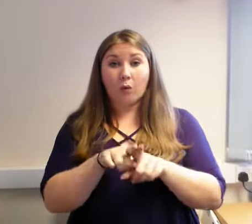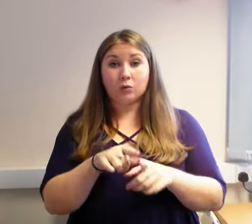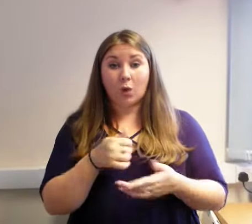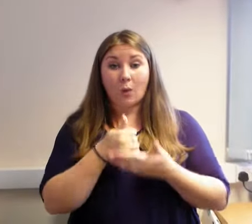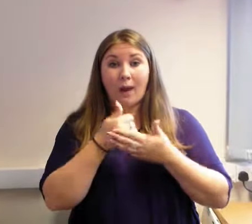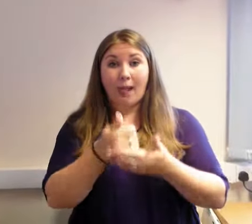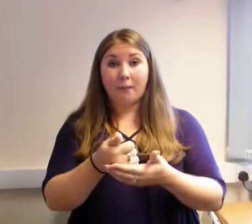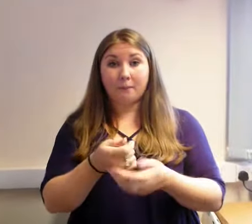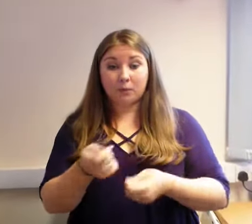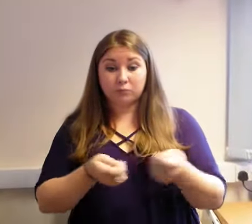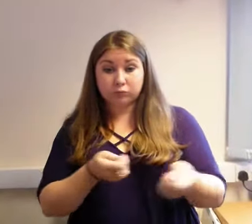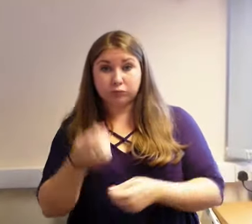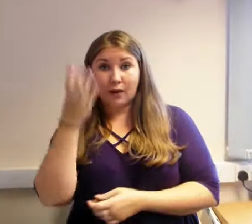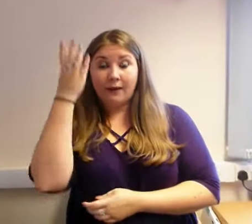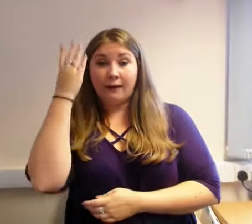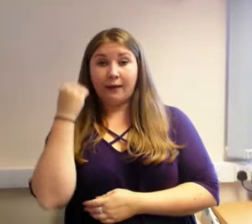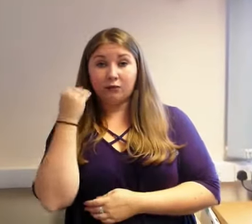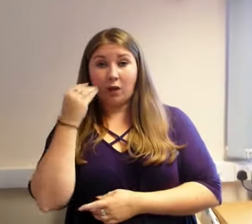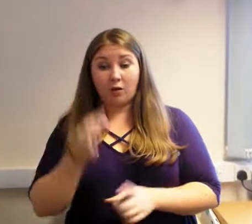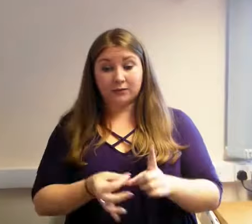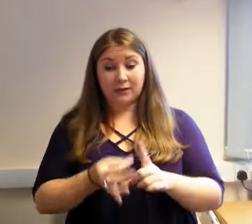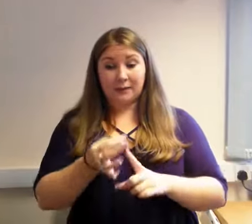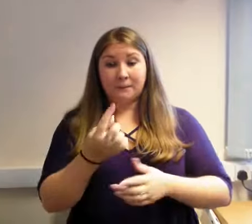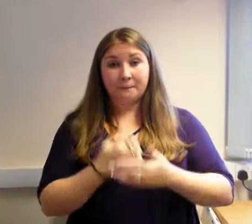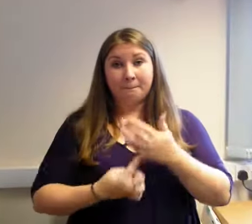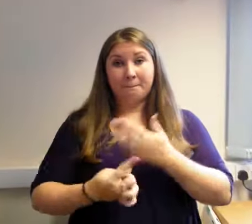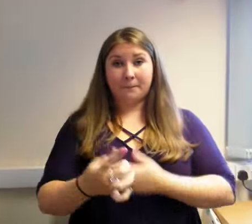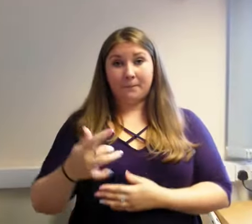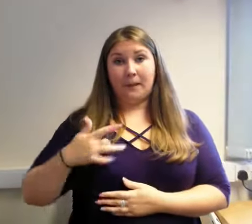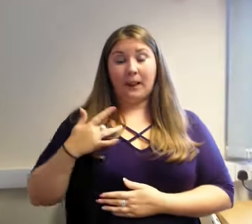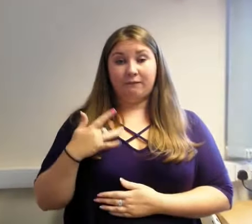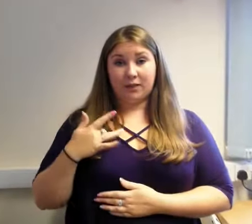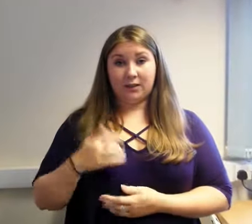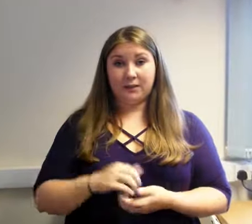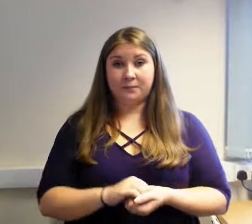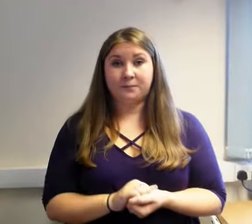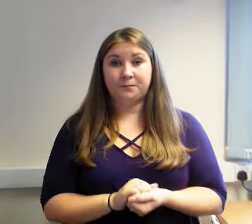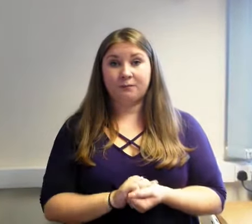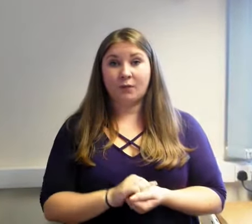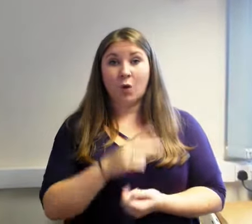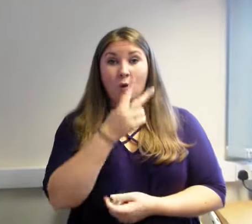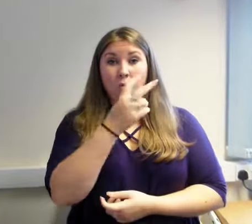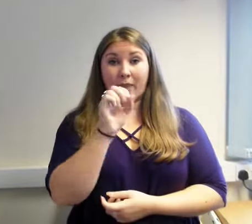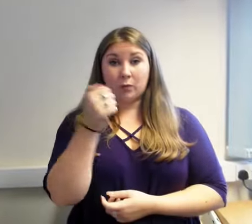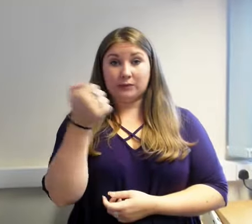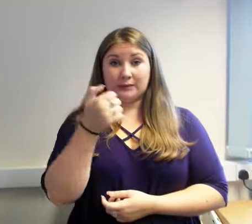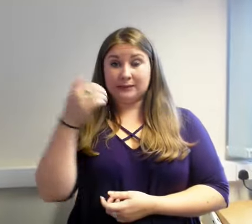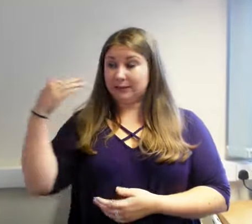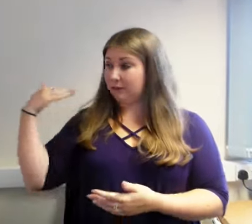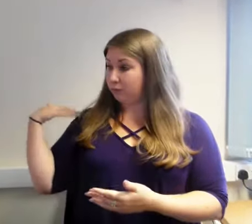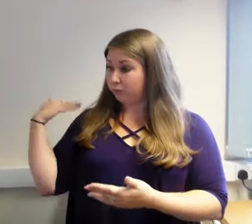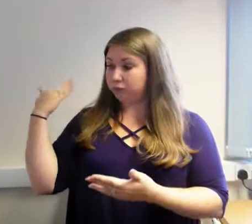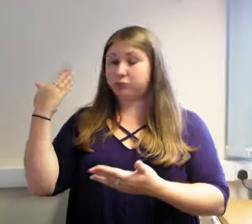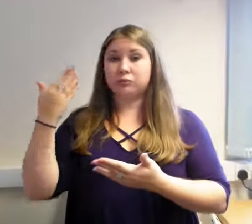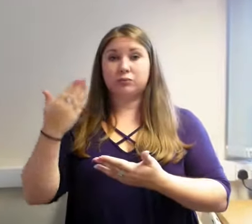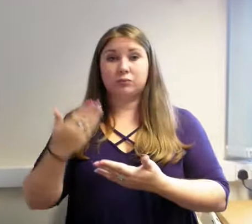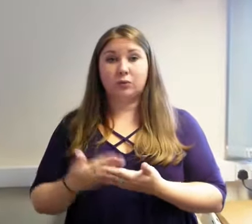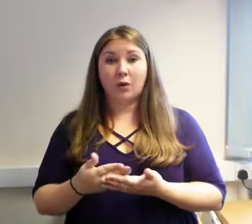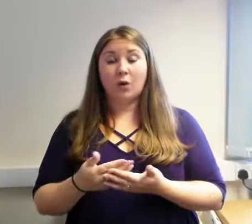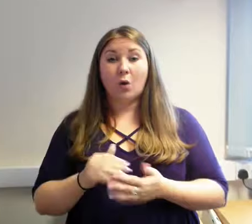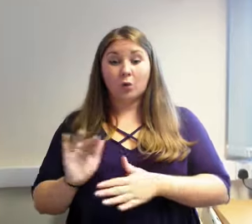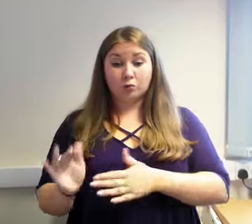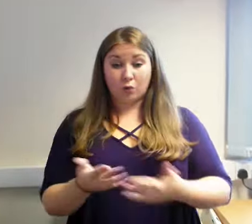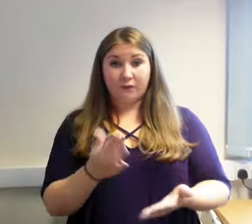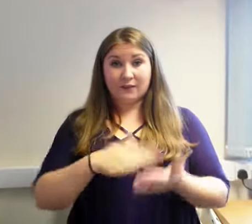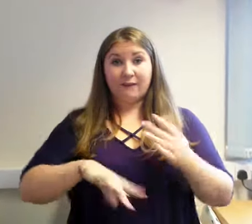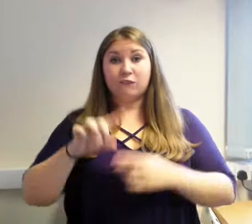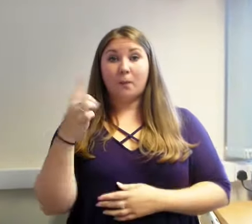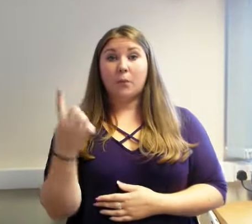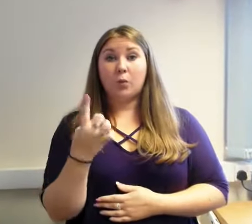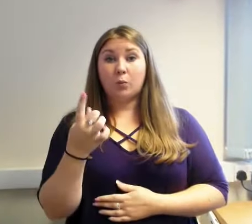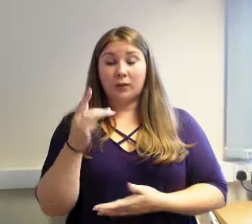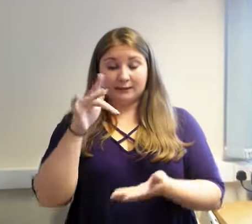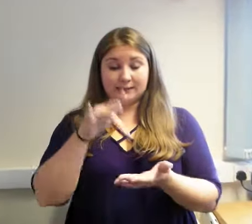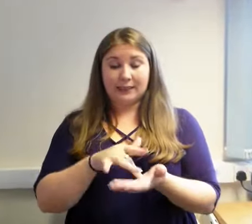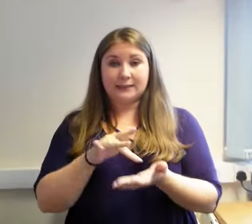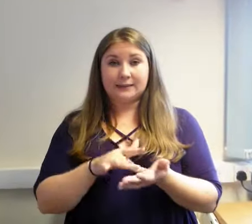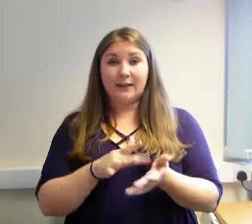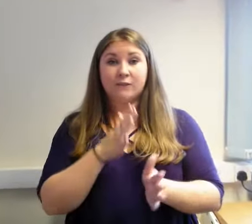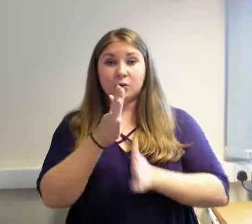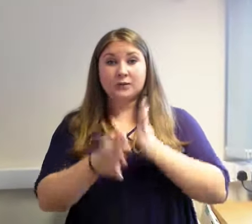Mae'r Gwasanaeth Cymorth Cymunedol yn darparu cymorth, gwybodaeth a chyngor ymarferol i helpu pobl i reoli eu colled clyw a hyrwyddo byw'n annibynnol.